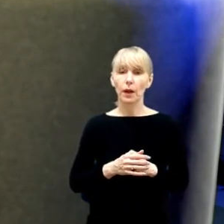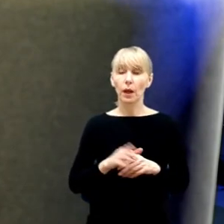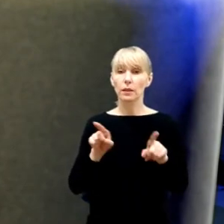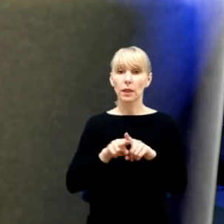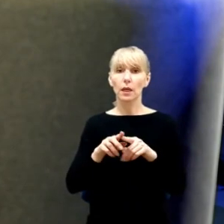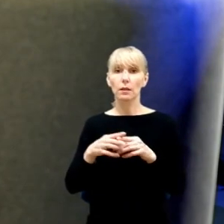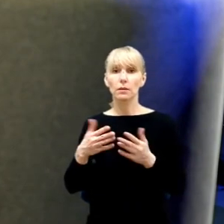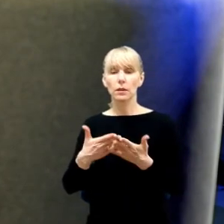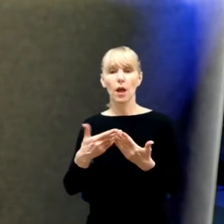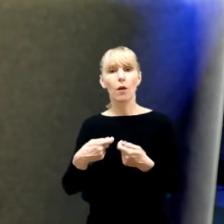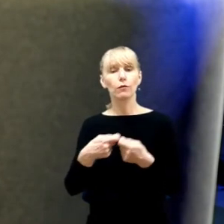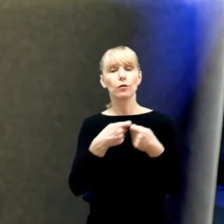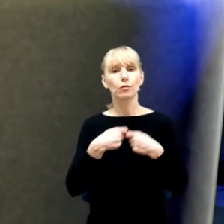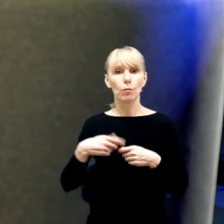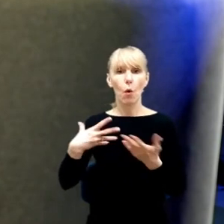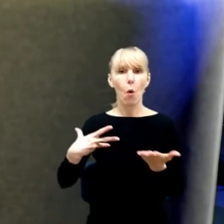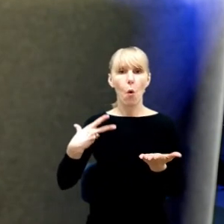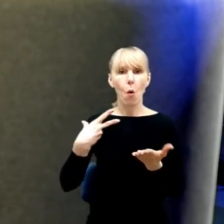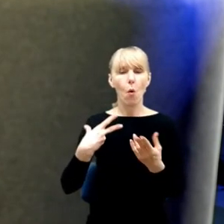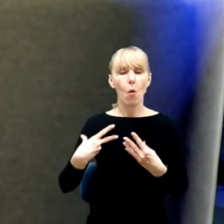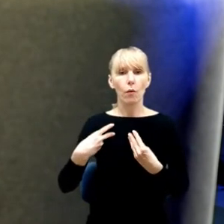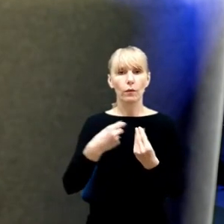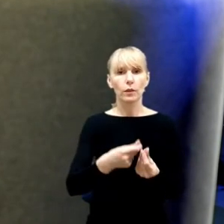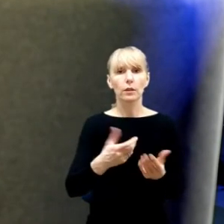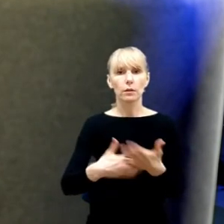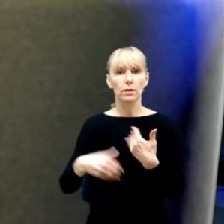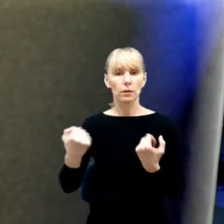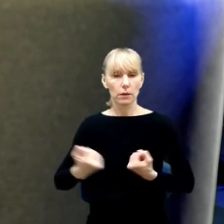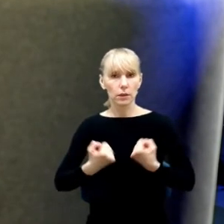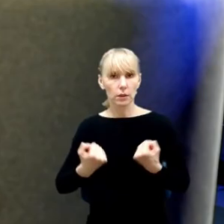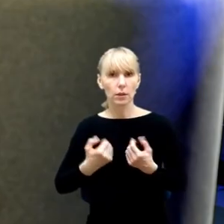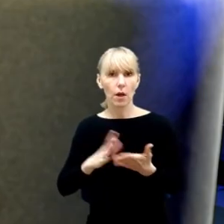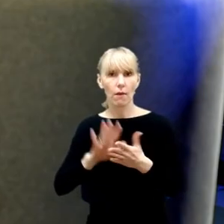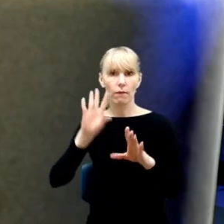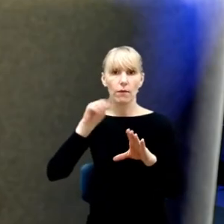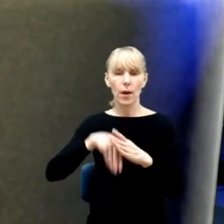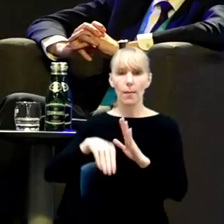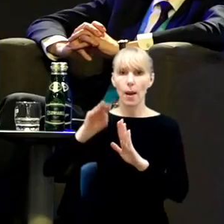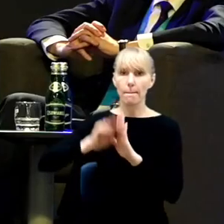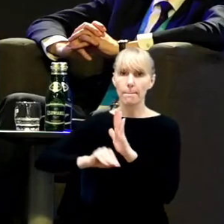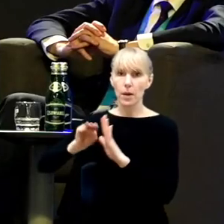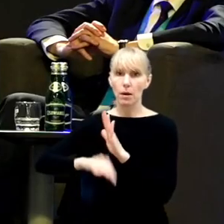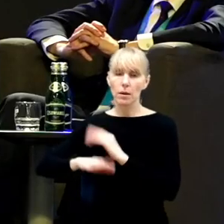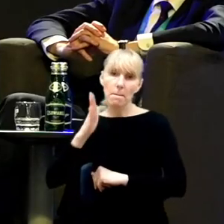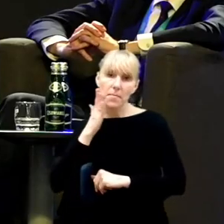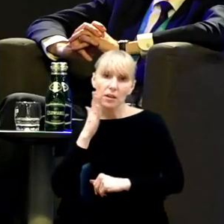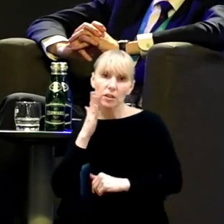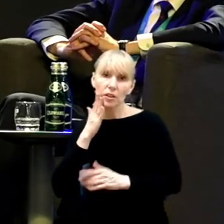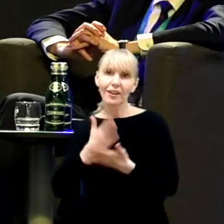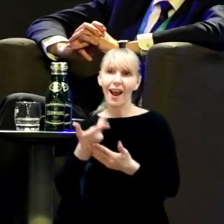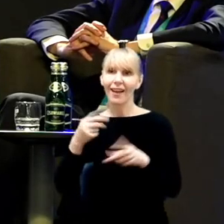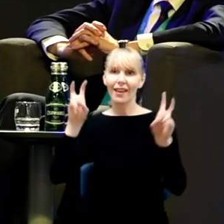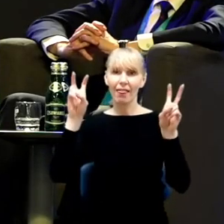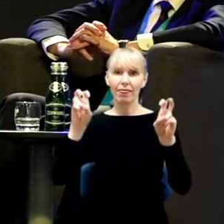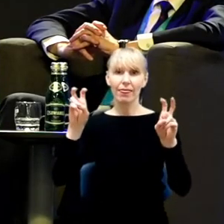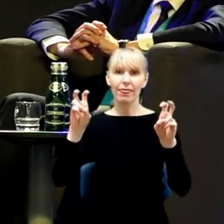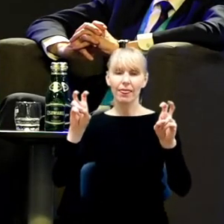które później, w przyszłości mogą uzyskiwać dopłaty w ramach programu Mieszkanie na Start, czyli takiego programu, tutaj też w poprzednim